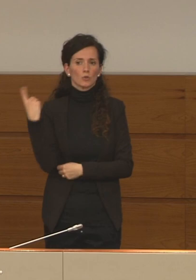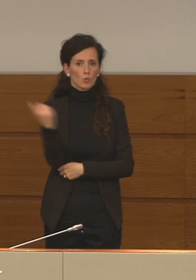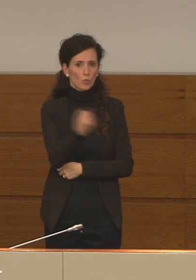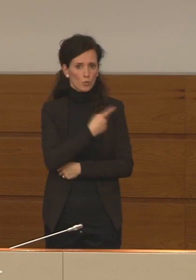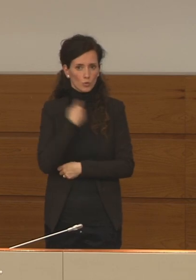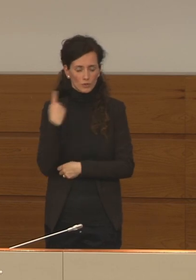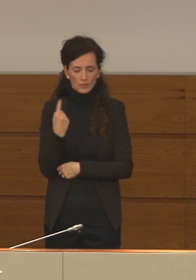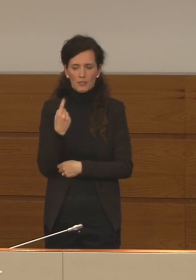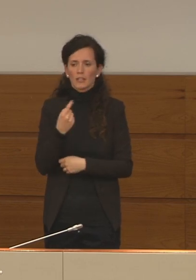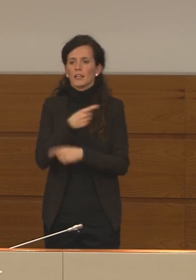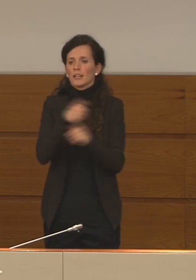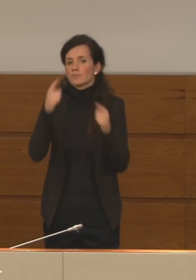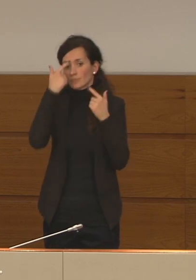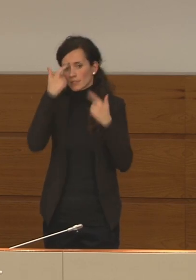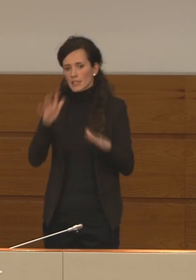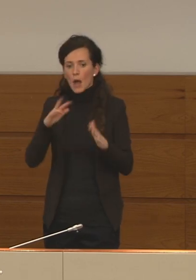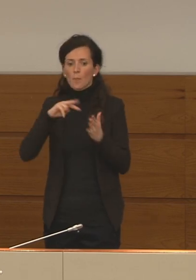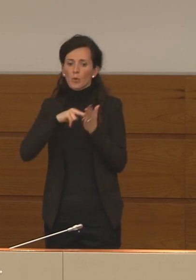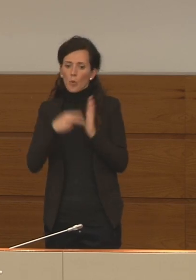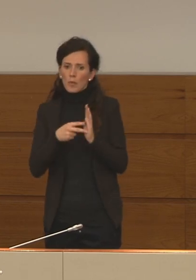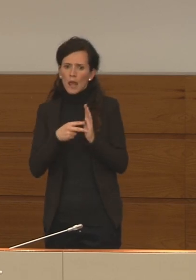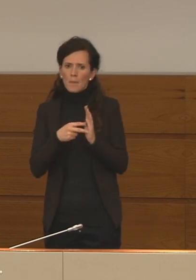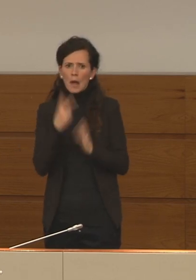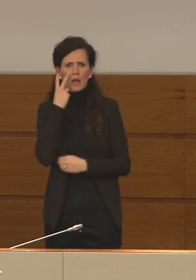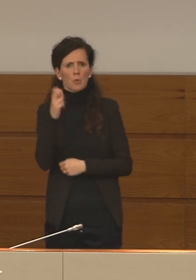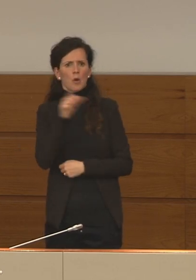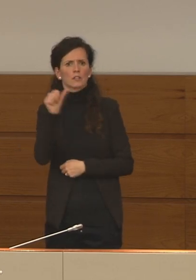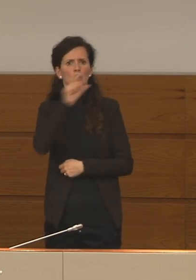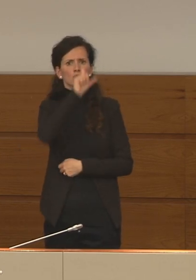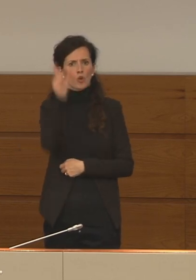questa è una problematica non solo italiana noi credo che siamo arrivati